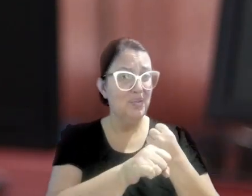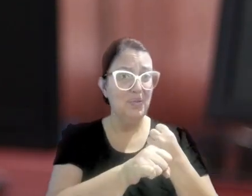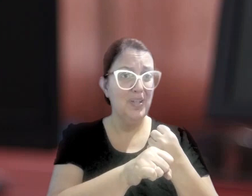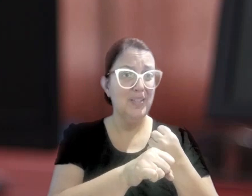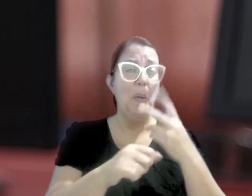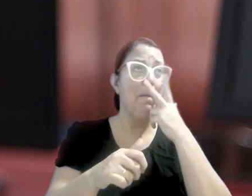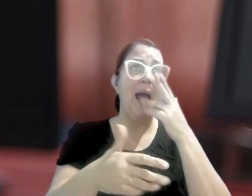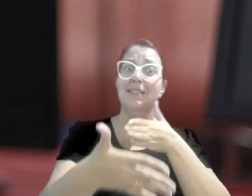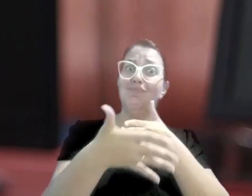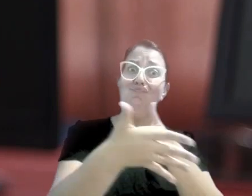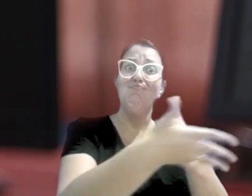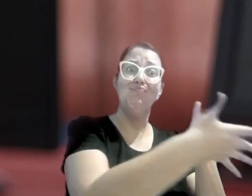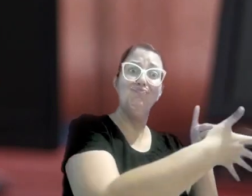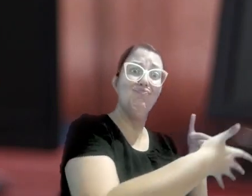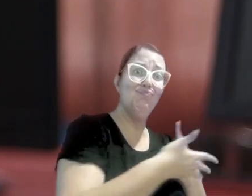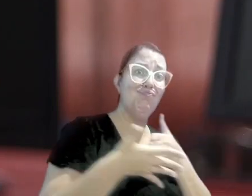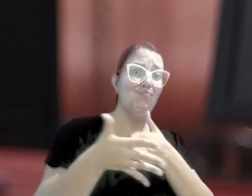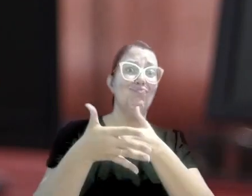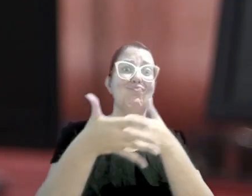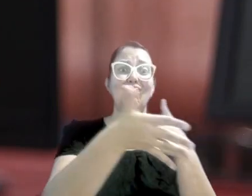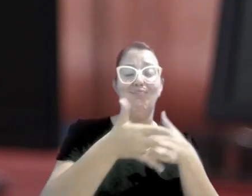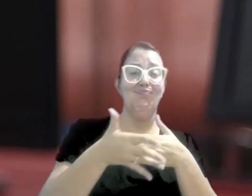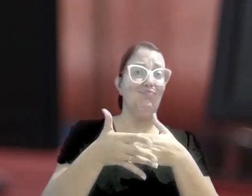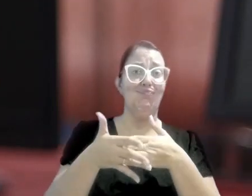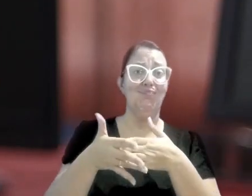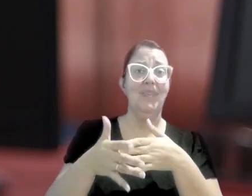esses espaços sendo limitados, altamente limitados,